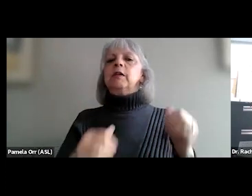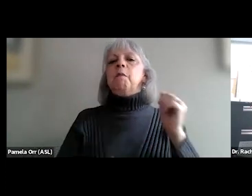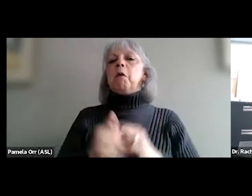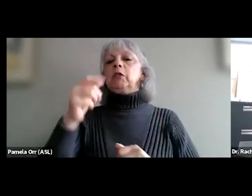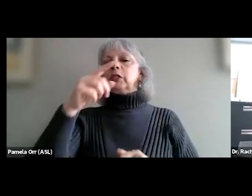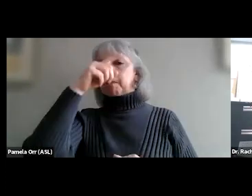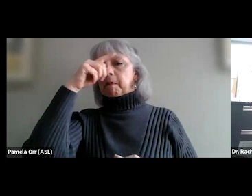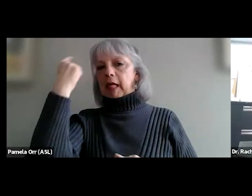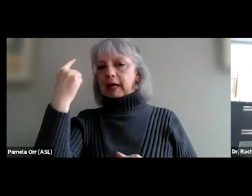Siguiente diapositiva.